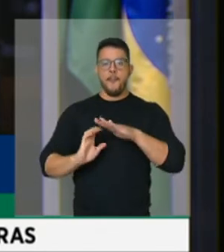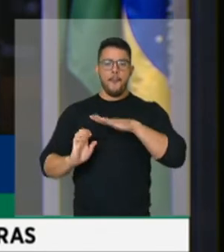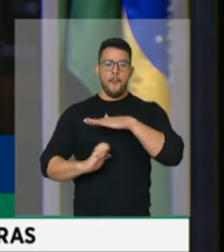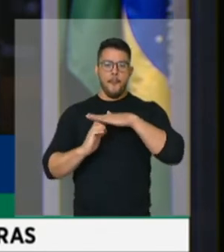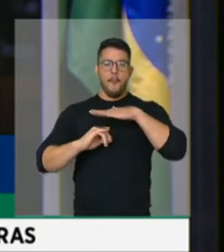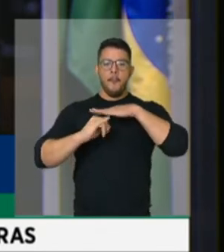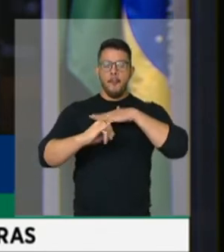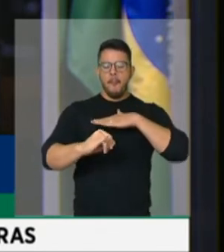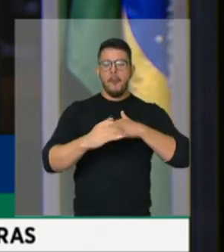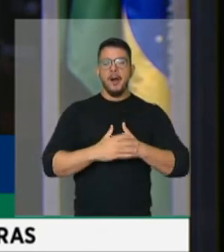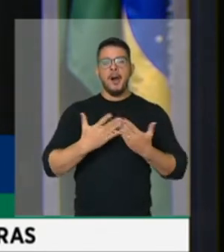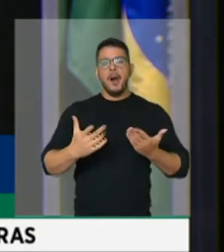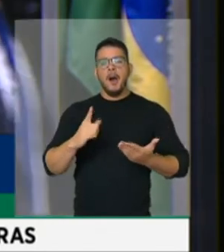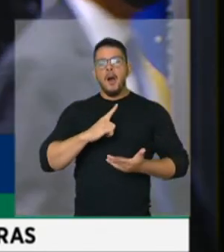VALOR CHEGA A 79.62 BILHÕES O